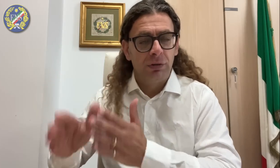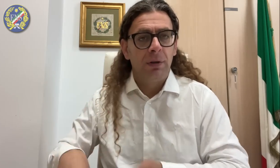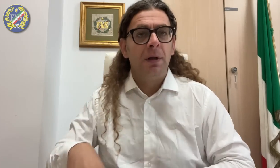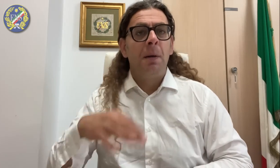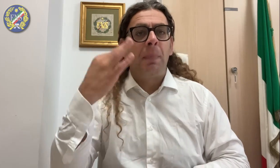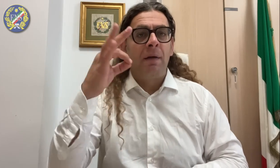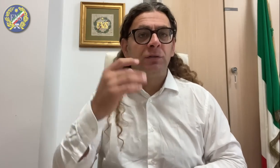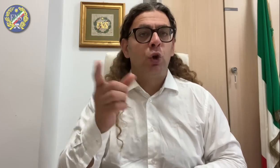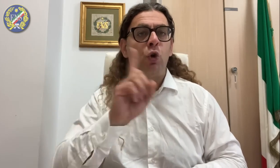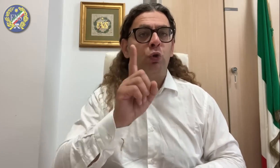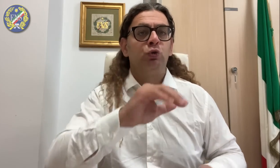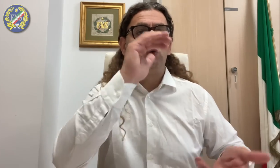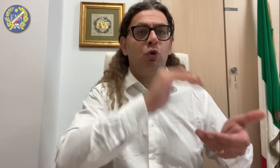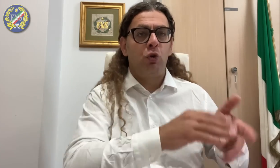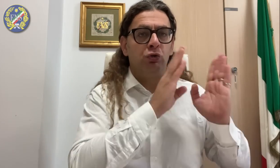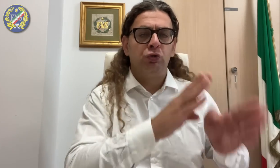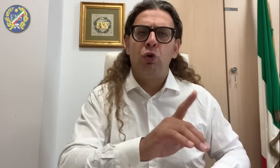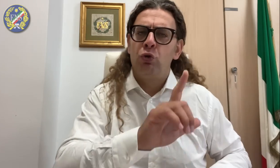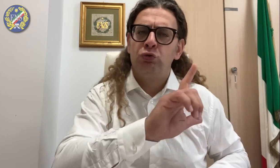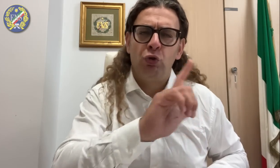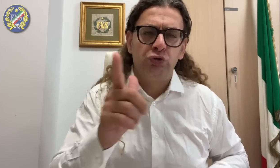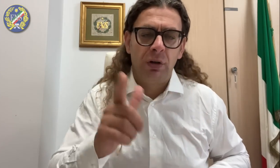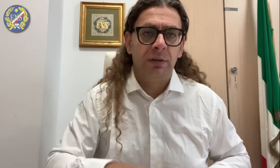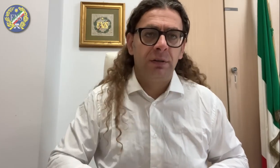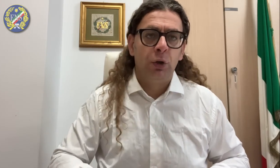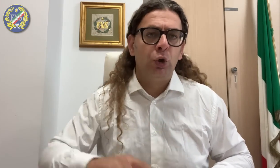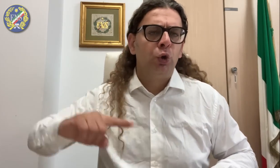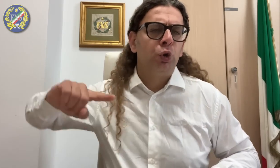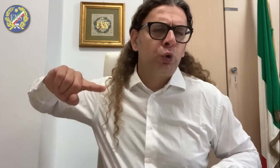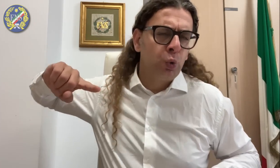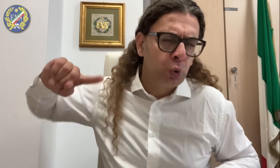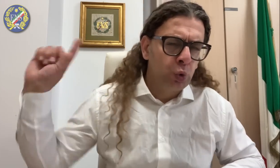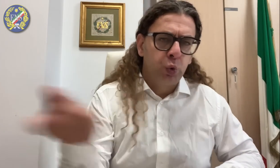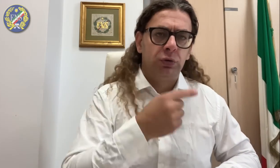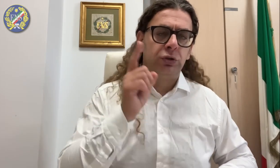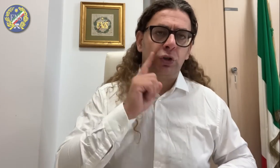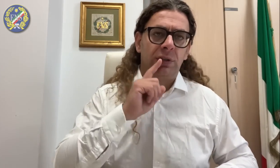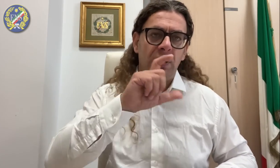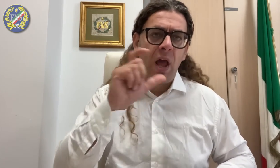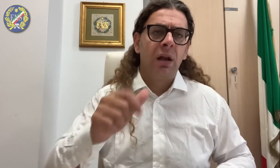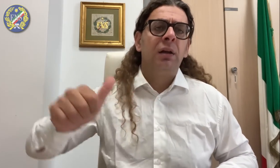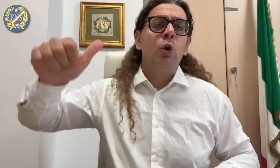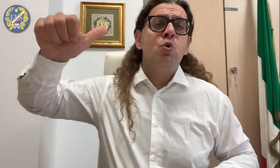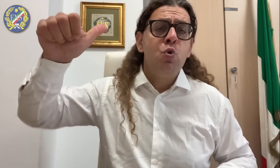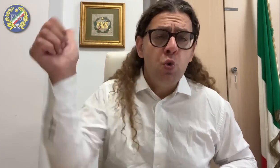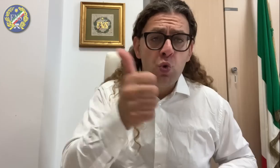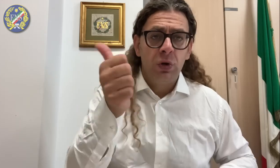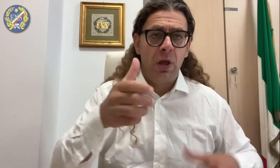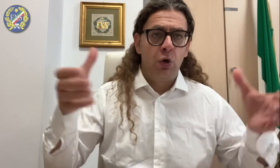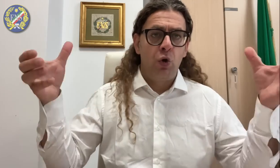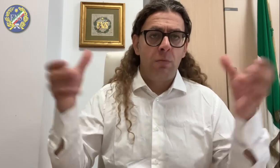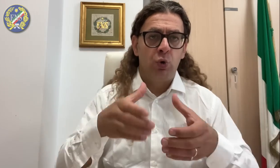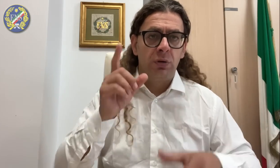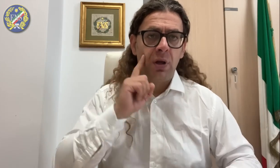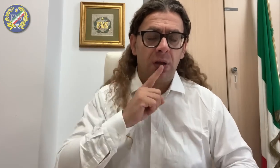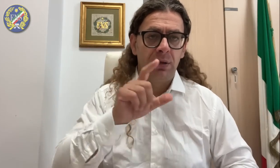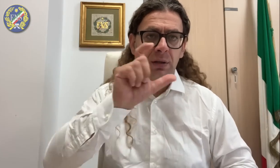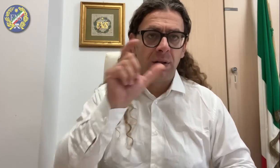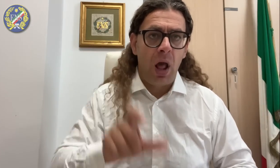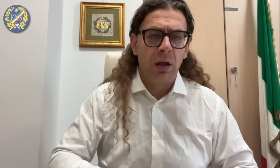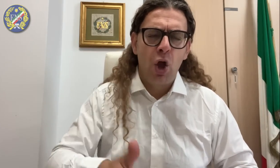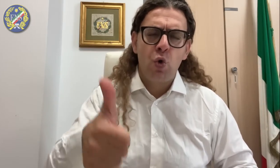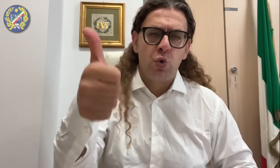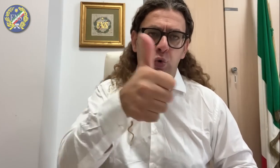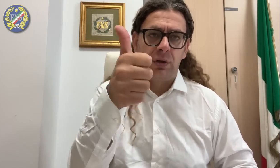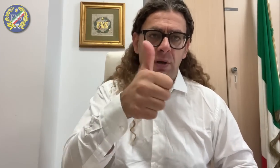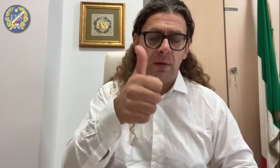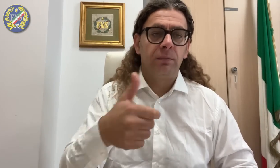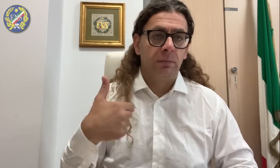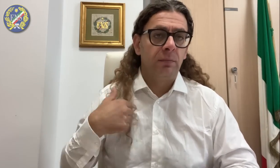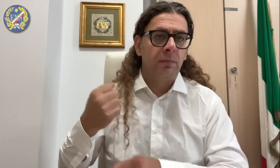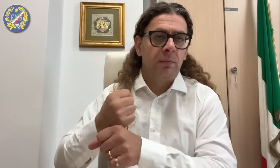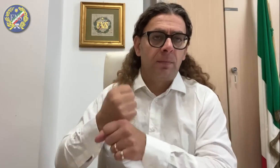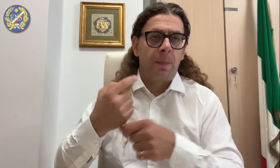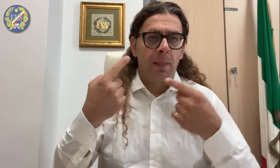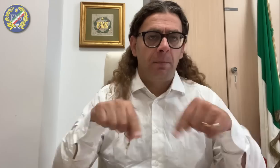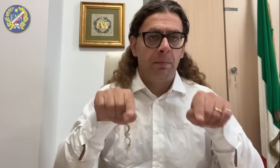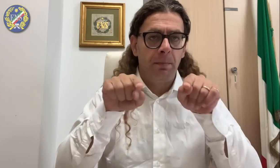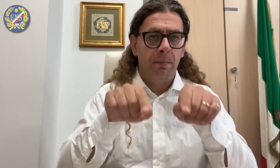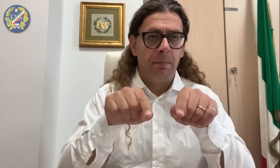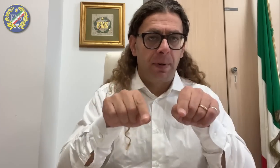Non esistono alcuni benefici riservati ai soci e altri riservati ai non soci, ma sono rivolti a tutti i sordi italiani che fanno parte di un’unica Comunità.